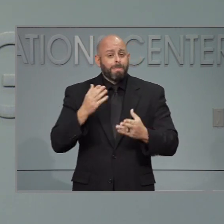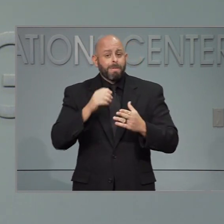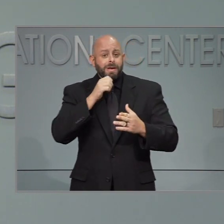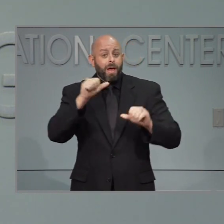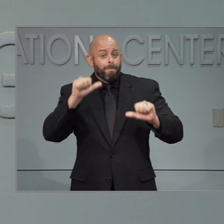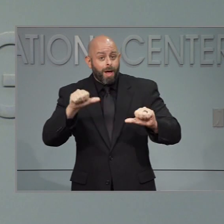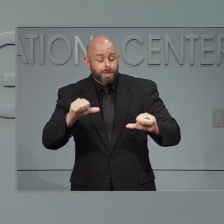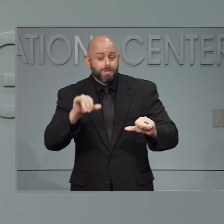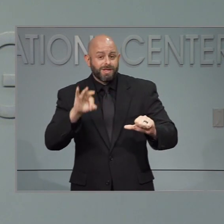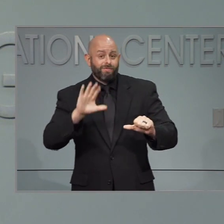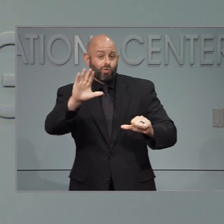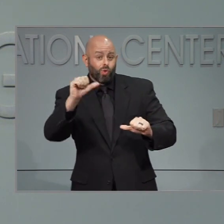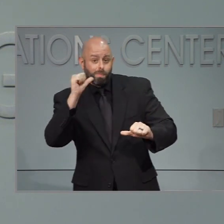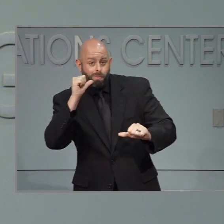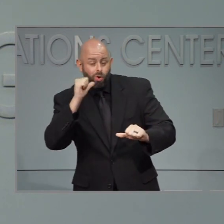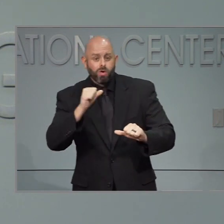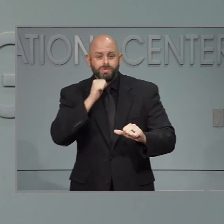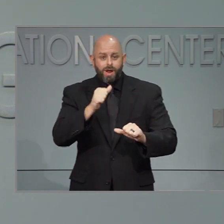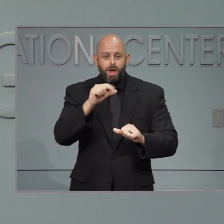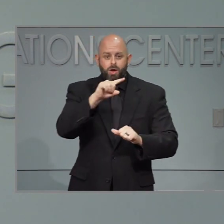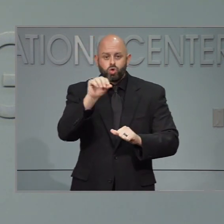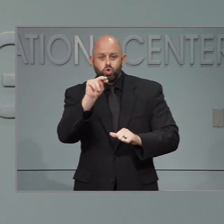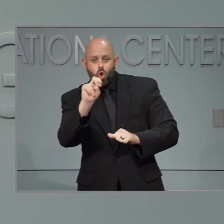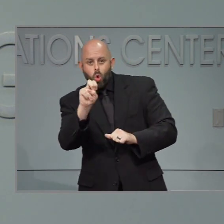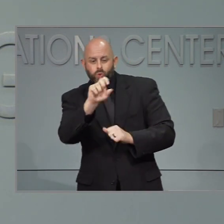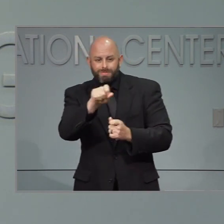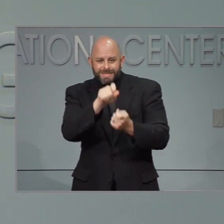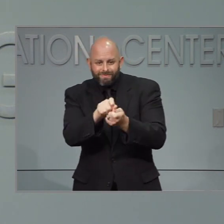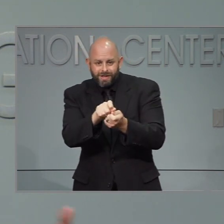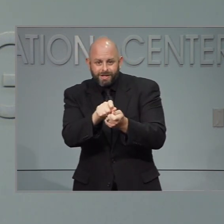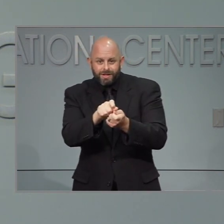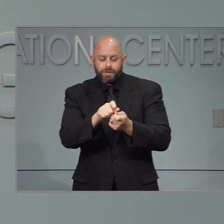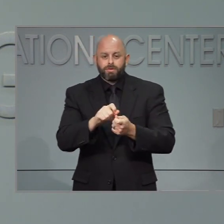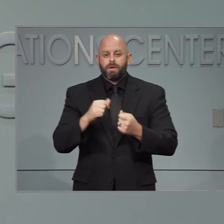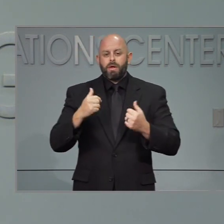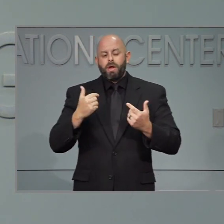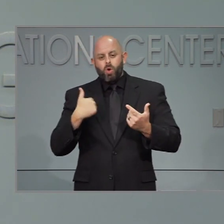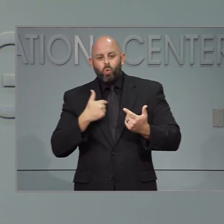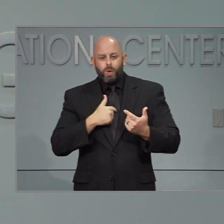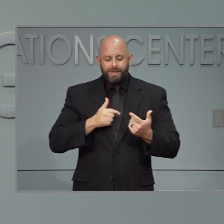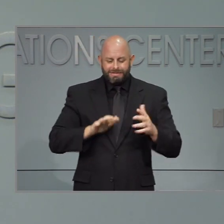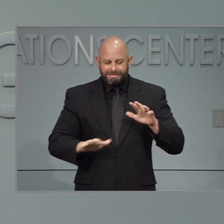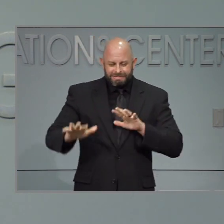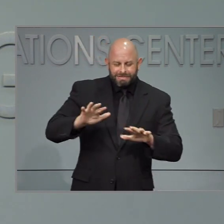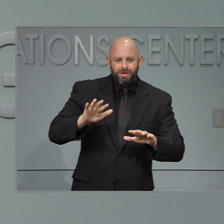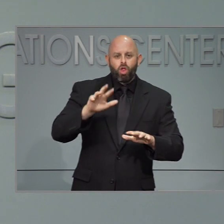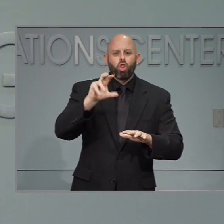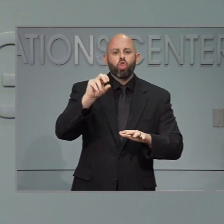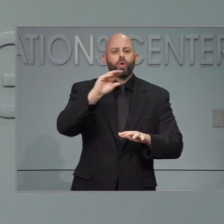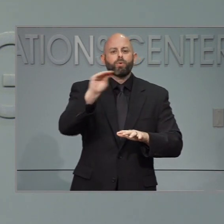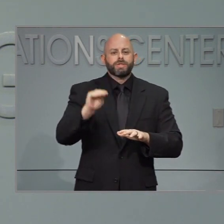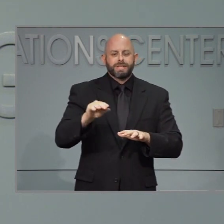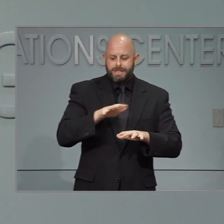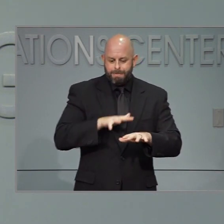libre. No todo el mundo está equipado para eso, por eso tenemos algo similar que significa el treinta por ciento